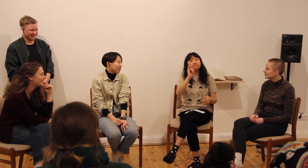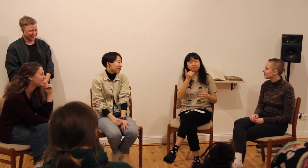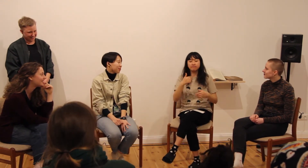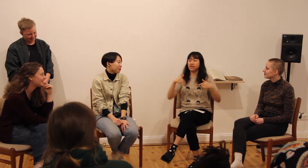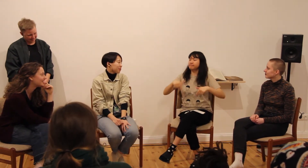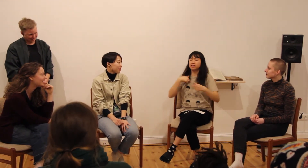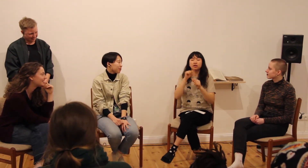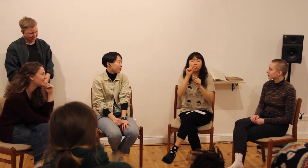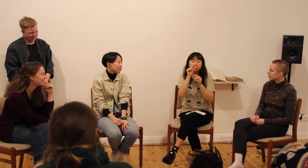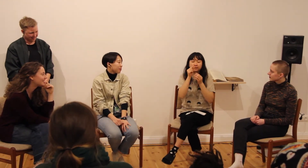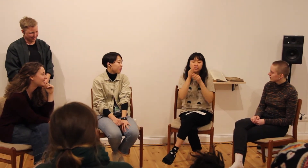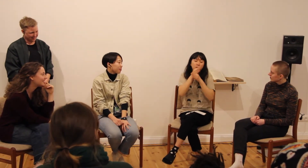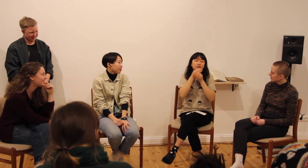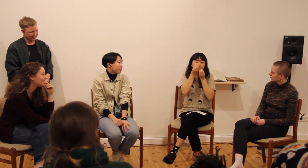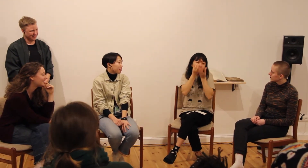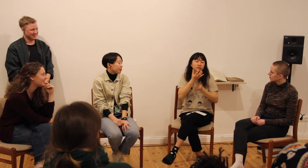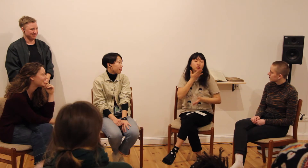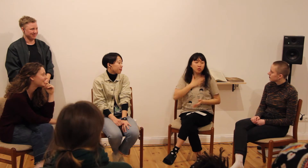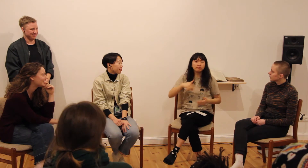Es ist wirklich ein riesen Gewinn hier in Berlin zu sein.